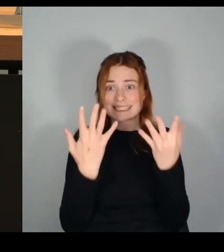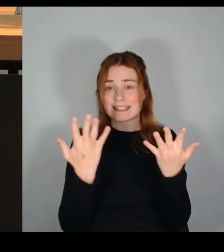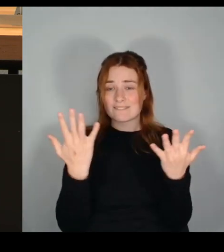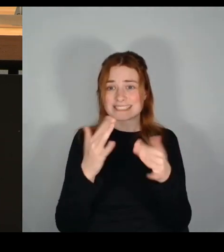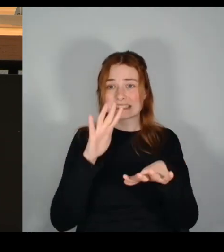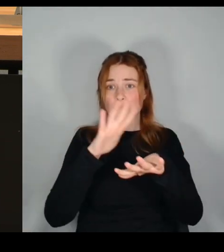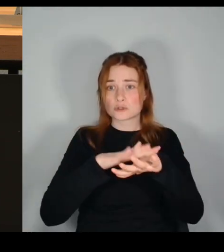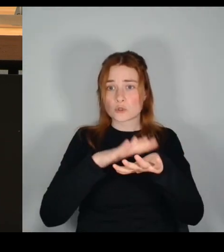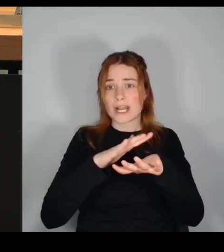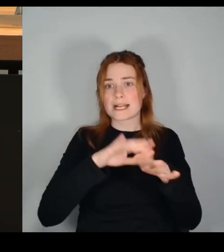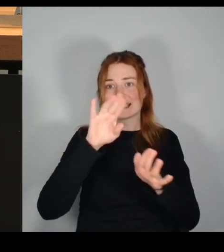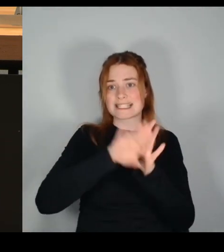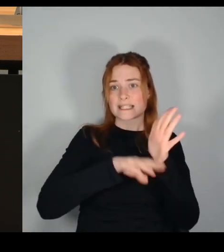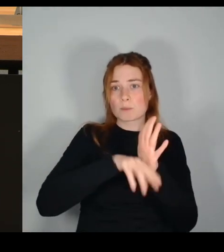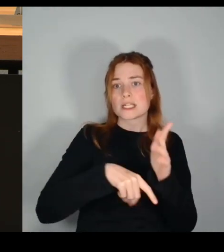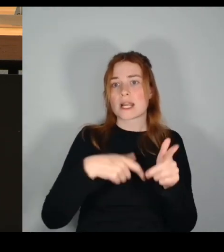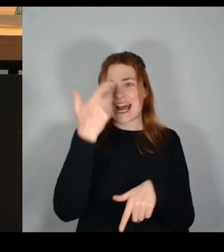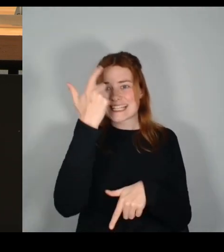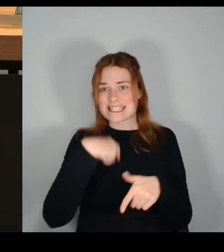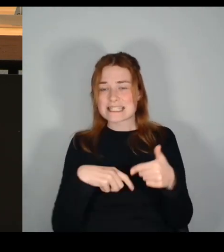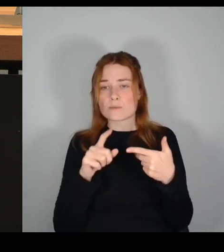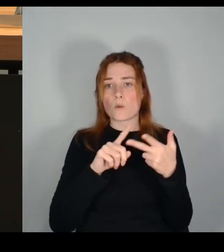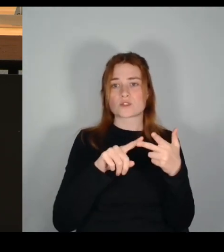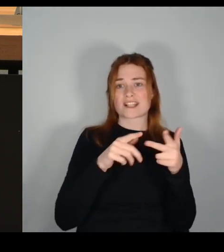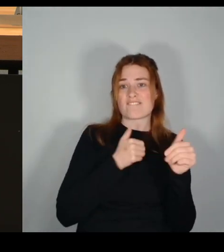eine massive Retraumatisierung. Wir wissen auch, dass der